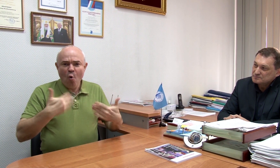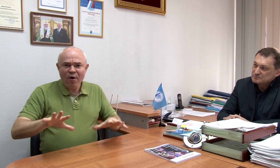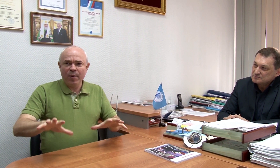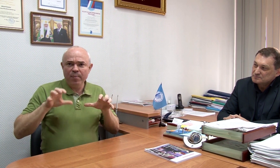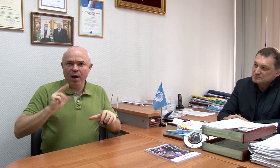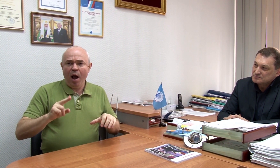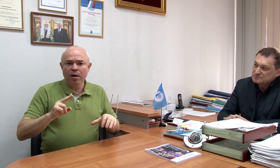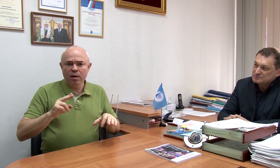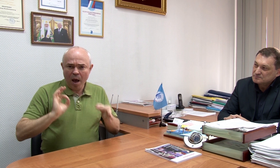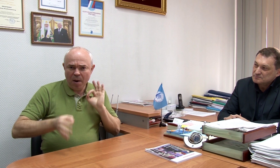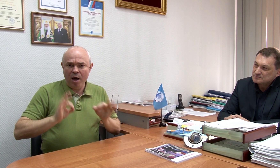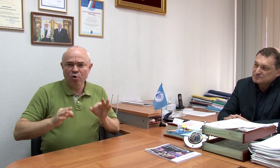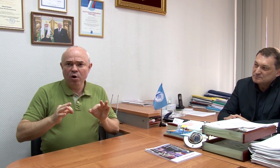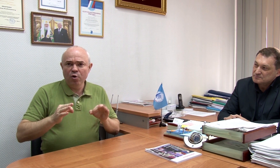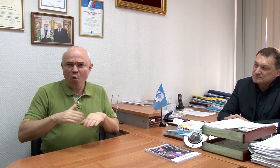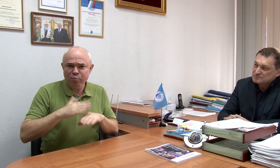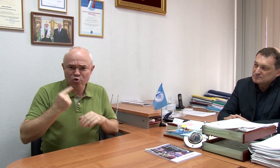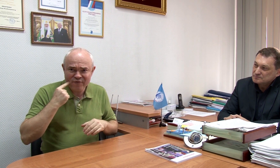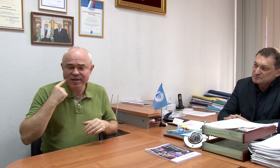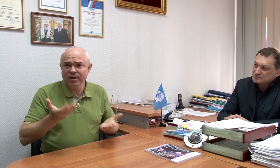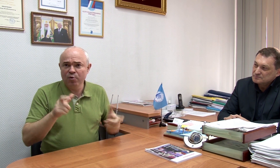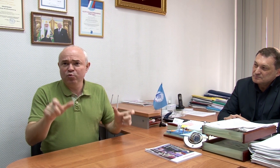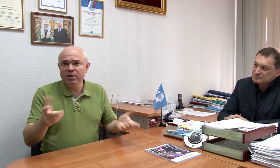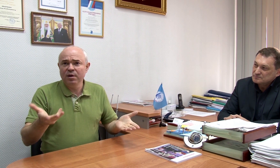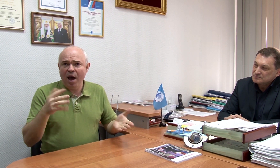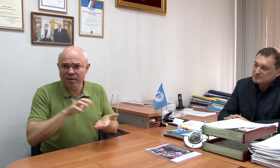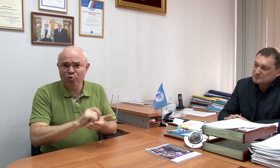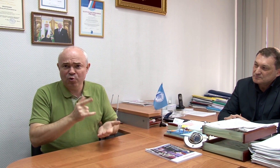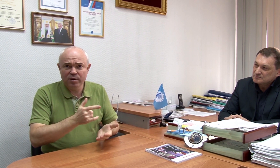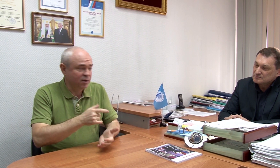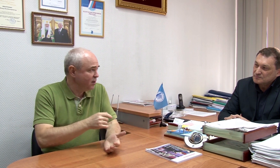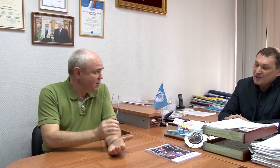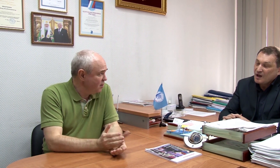уже воспринимаются как нормальные, добросовестные арендаторы.